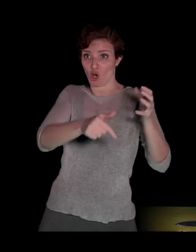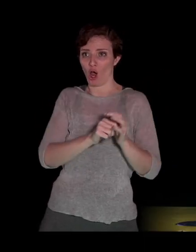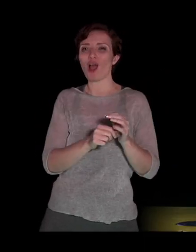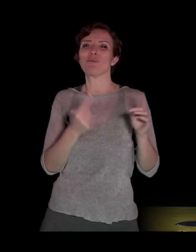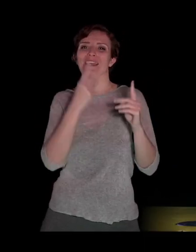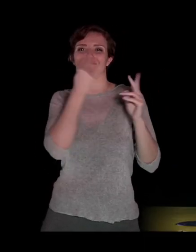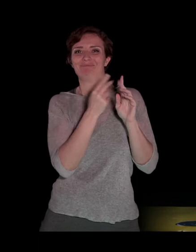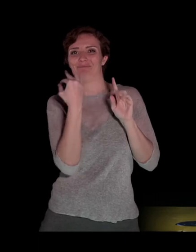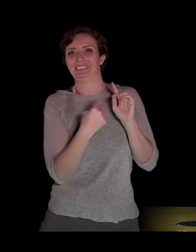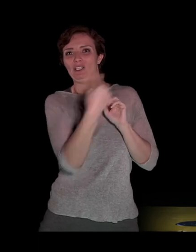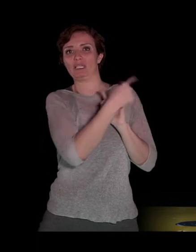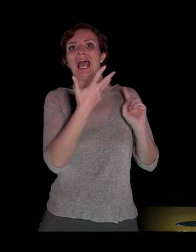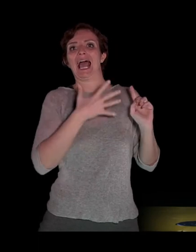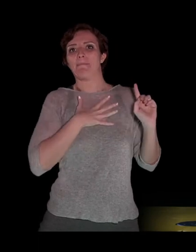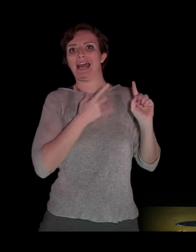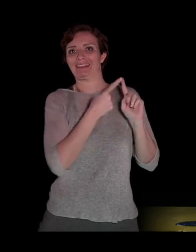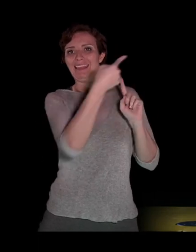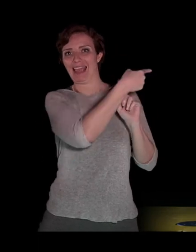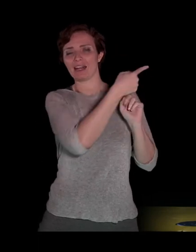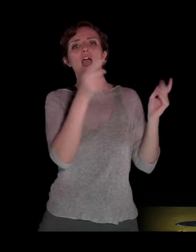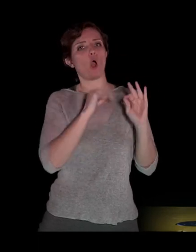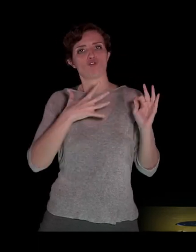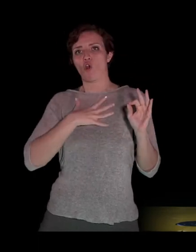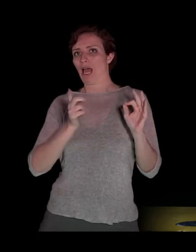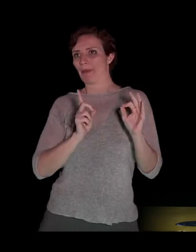Oppure che possa 'non appartenere'... ..all'insieme considerato.